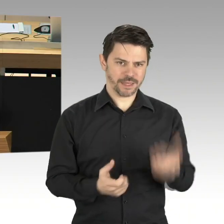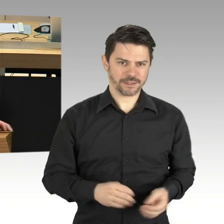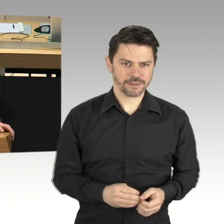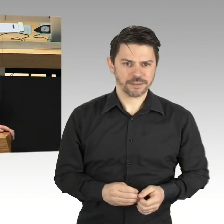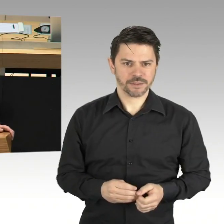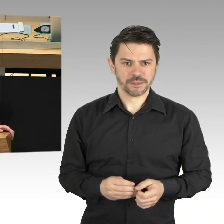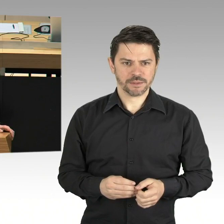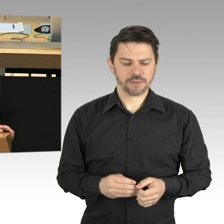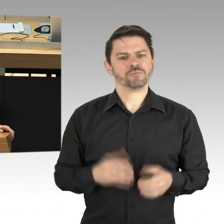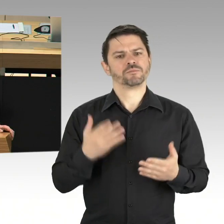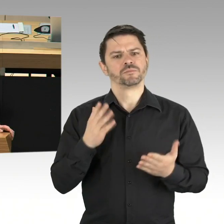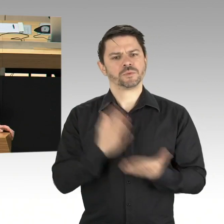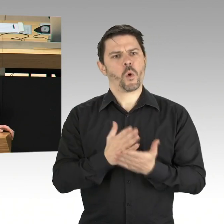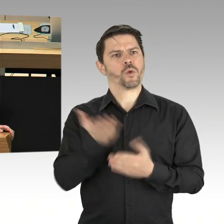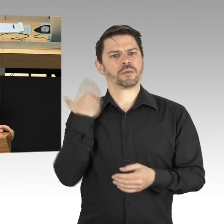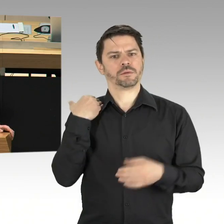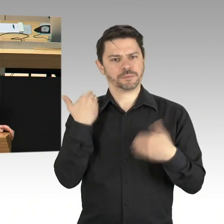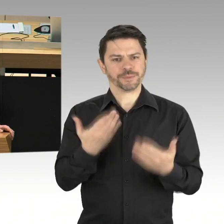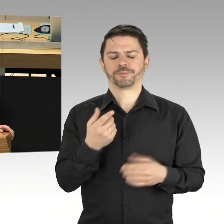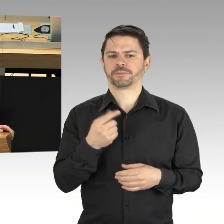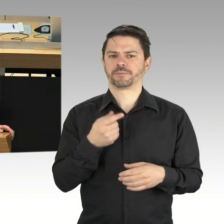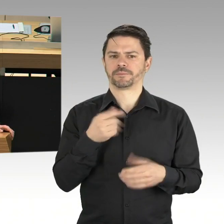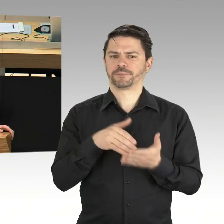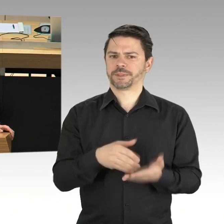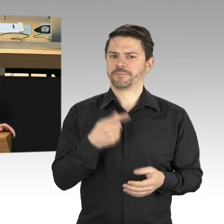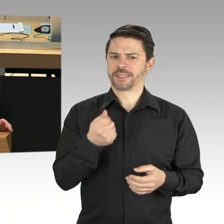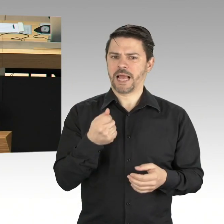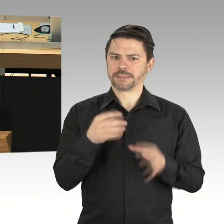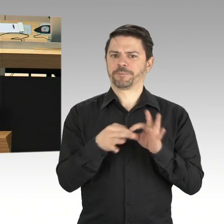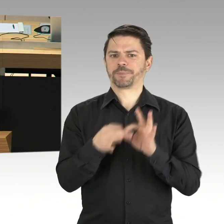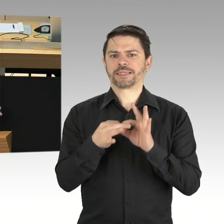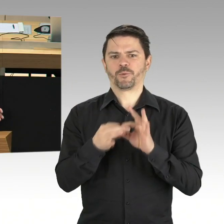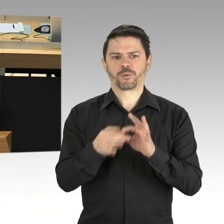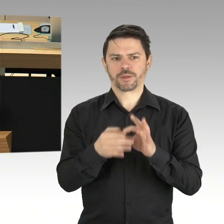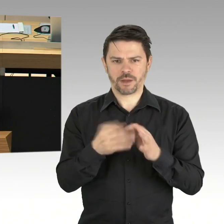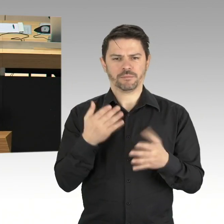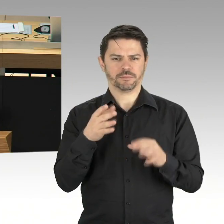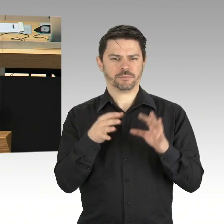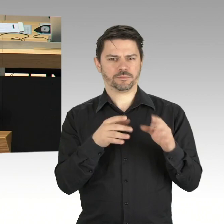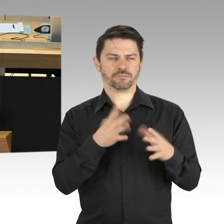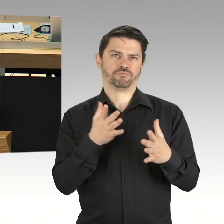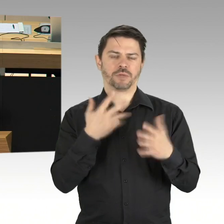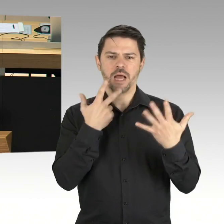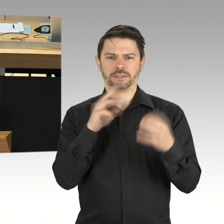die Regulierung des Mietenmarktes wird jetzt von der Opposition als schwerwiegender Eingriff